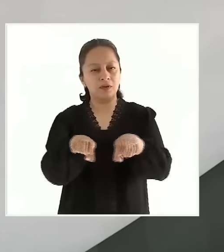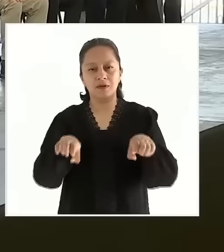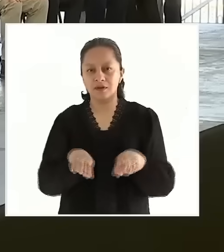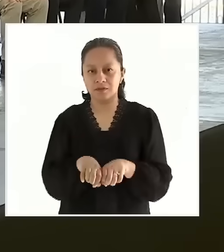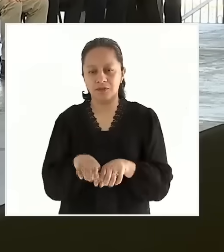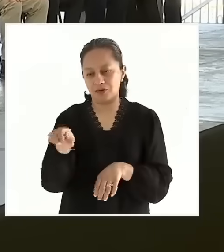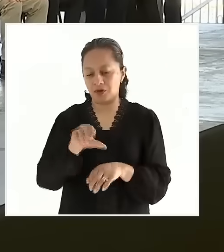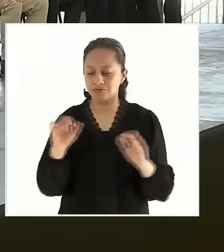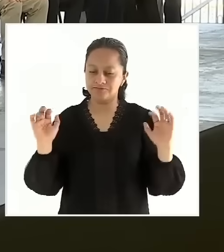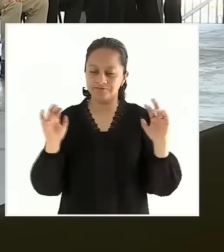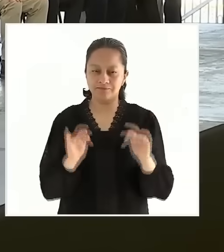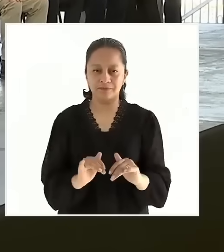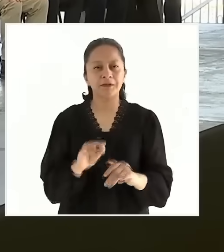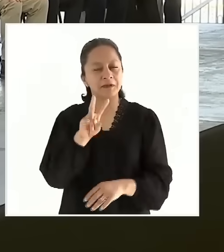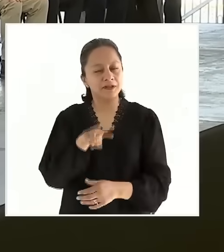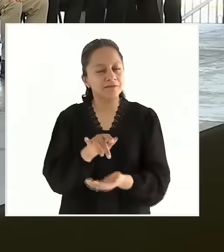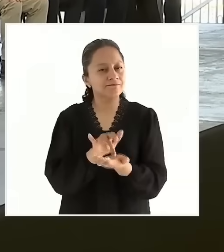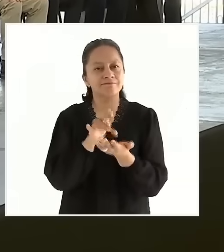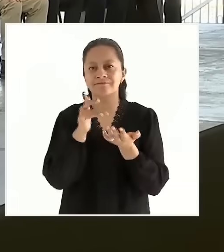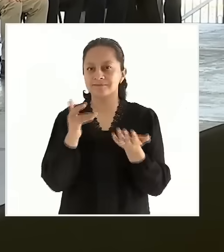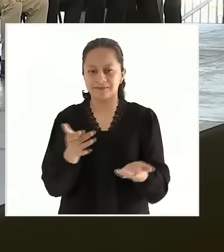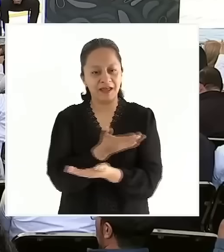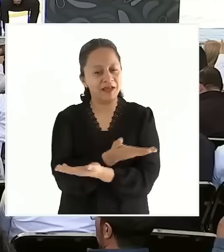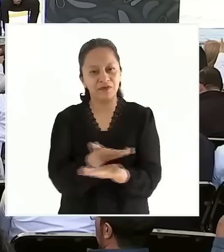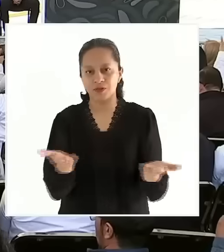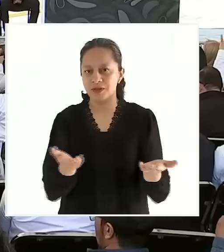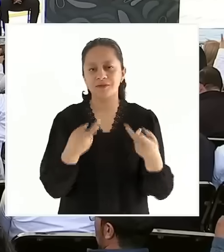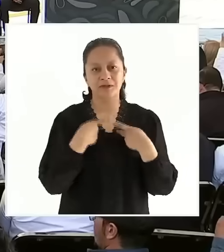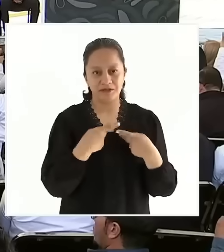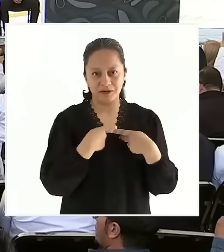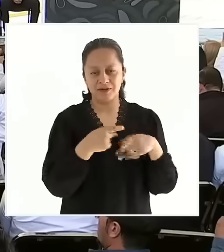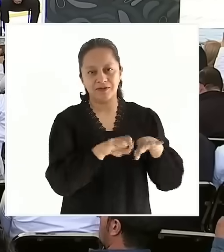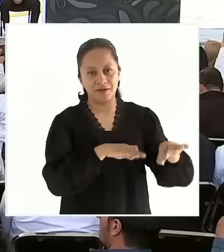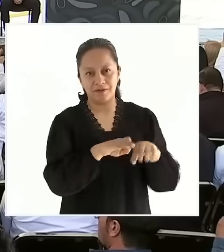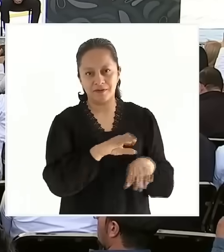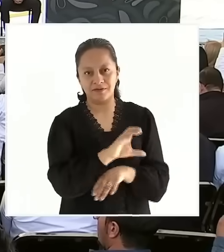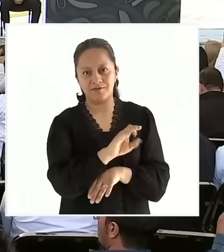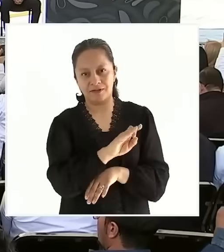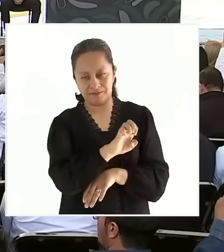con nosotros y muchas gracias a todas y todos los trabajadores de Comisión Federal de Electricidad.